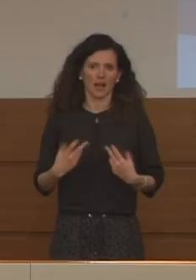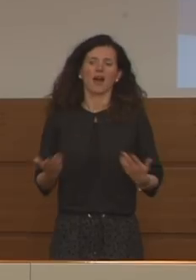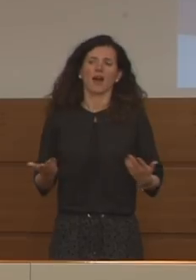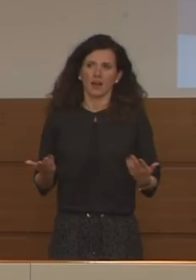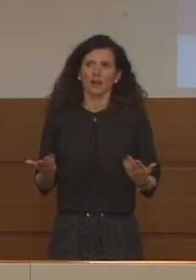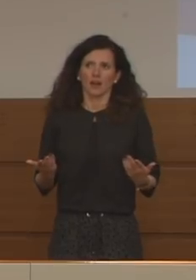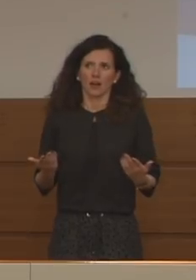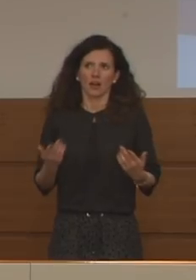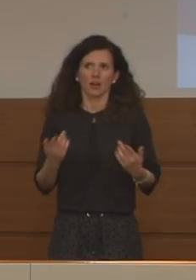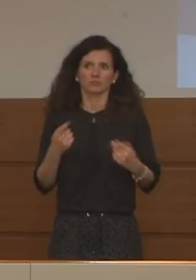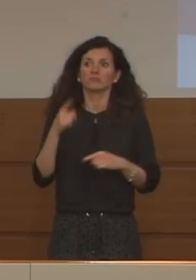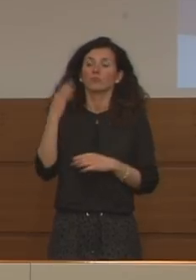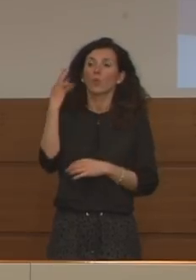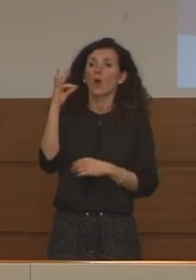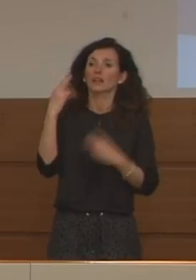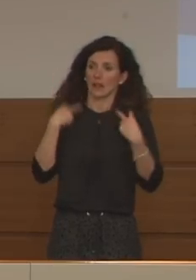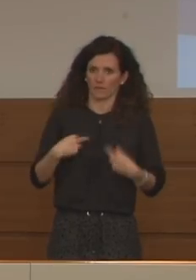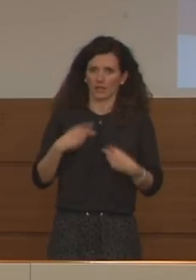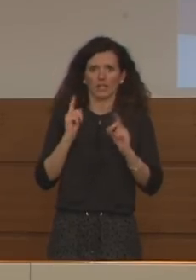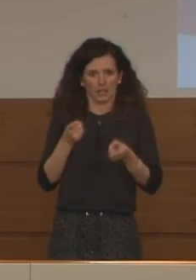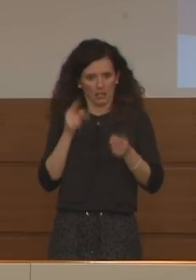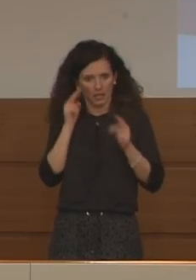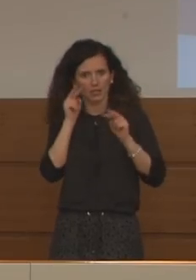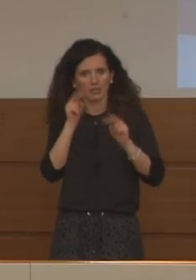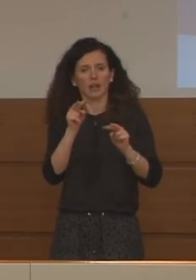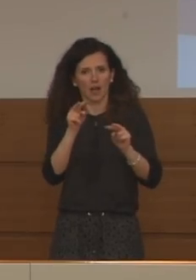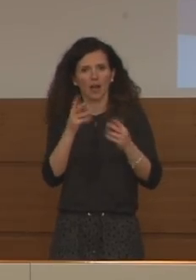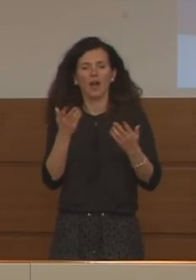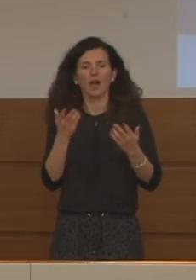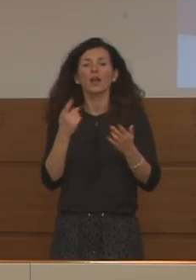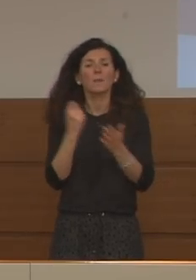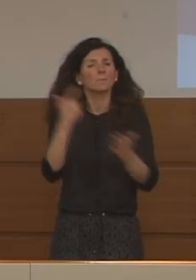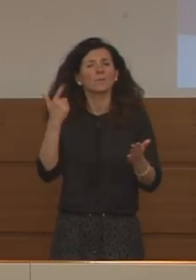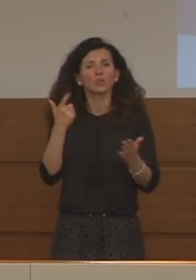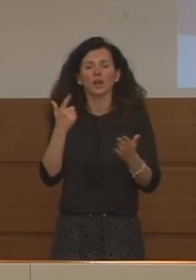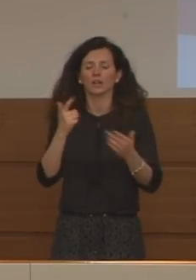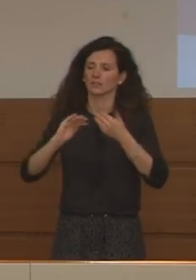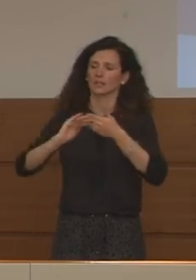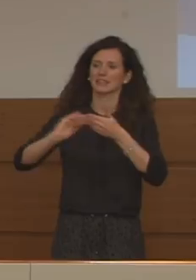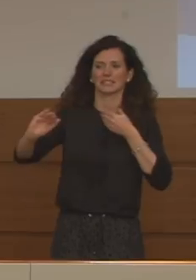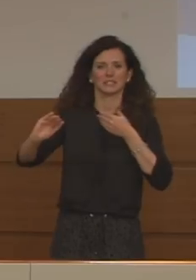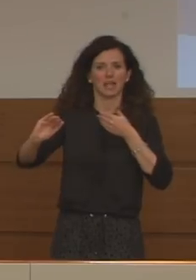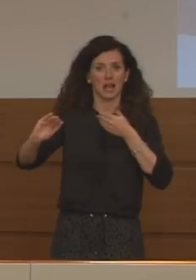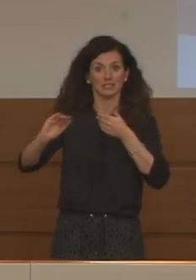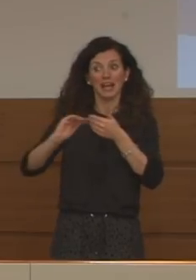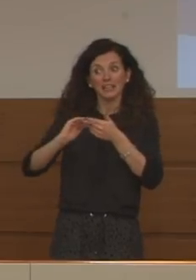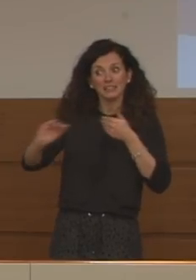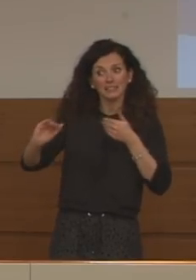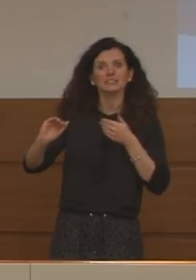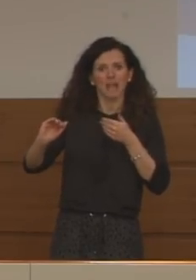parte la rigorosità nel distanziamento sociale e dall'altra però anche renderlo